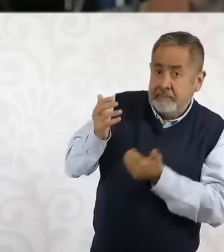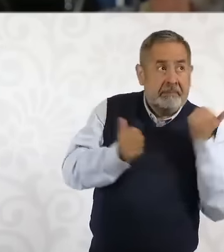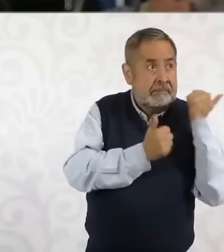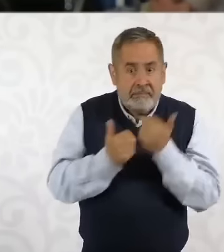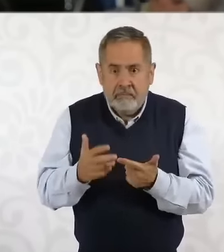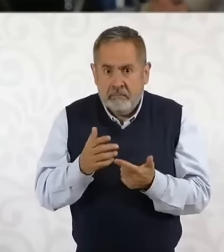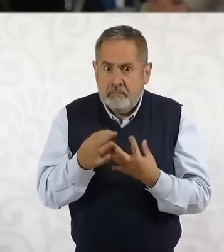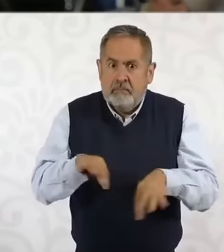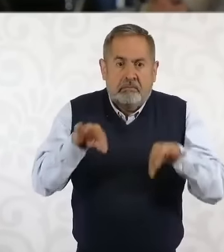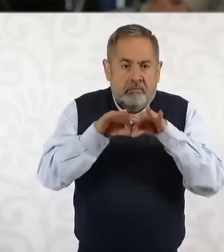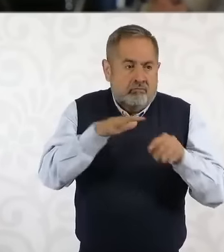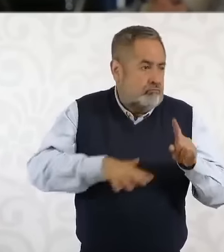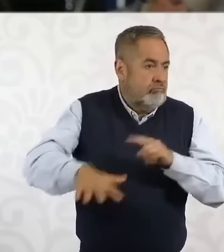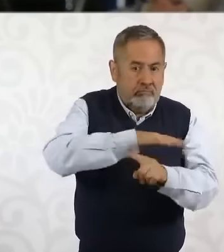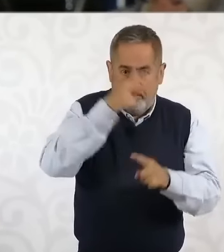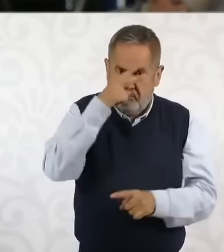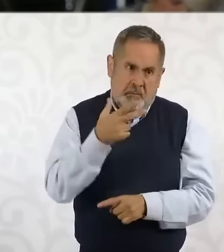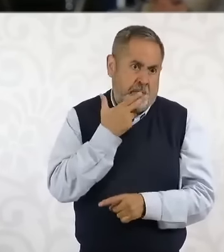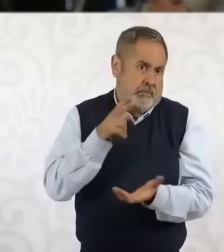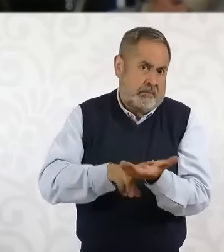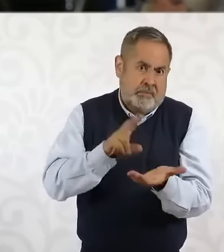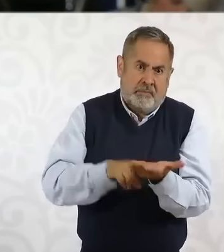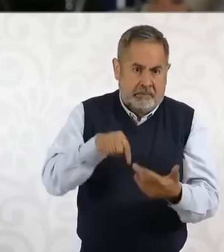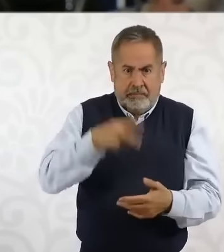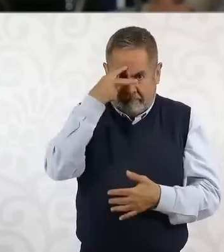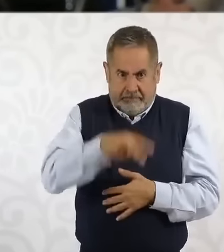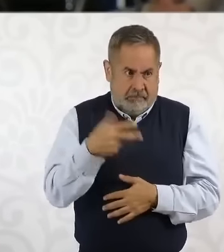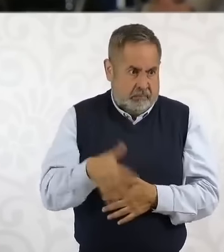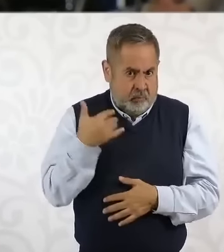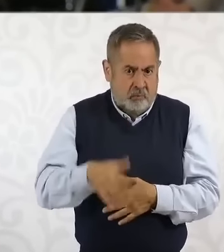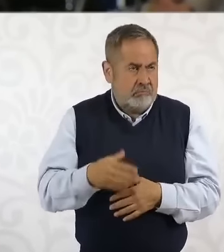especializados de la región y como usted lo ha dicho aquí en repetidas ocasiones, pues